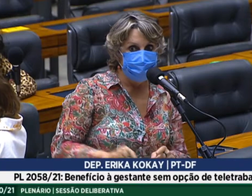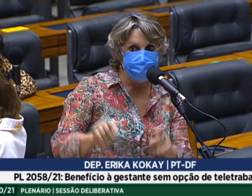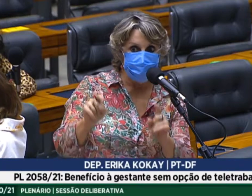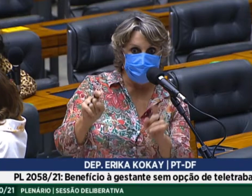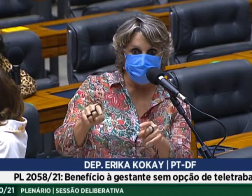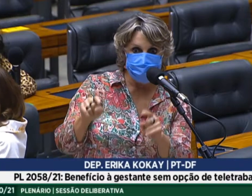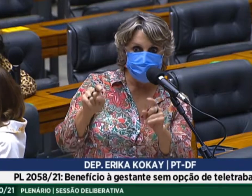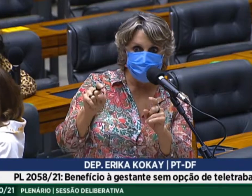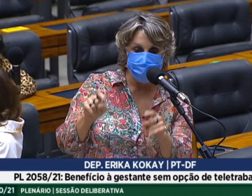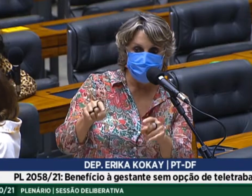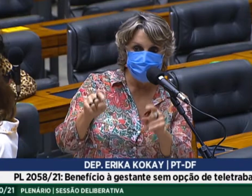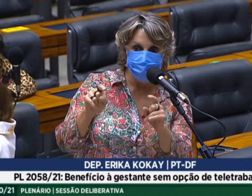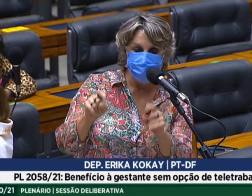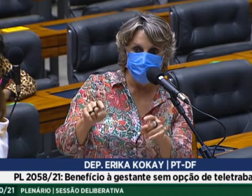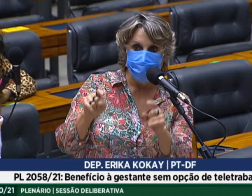ESTÁ VOTANDO DE FORMA REMOTA O RETORNO DAS GRÁVIDAS AO